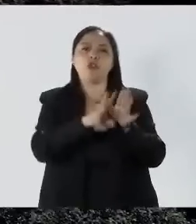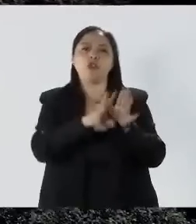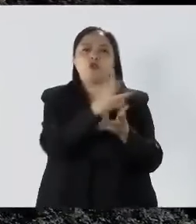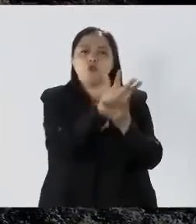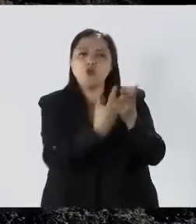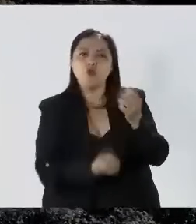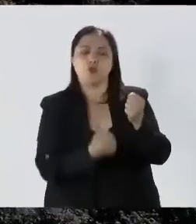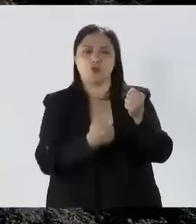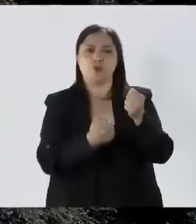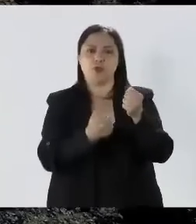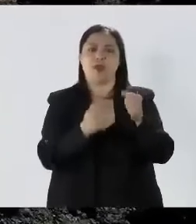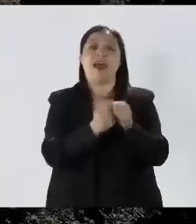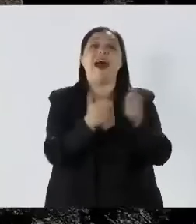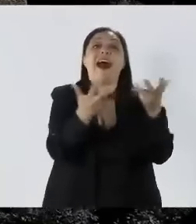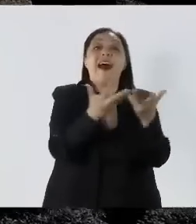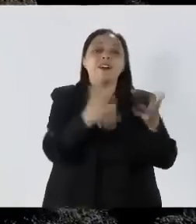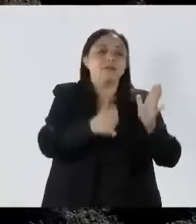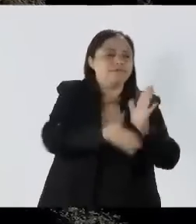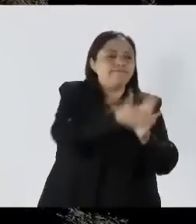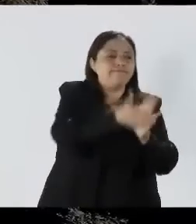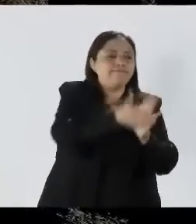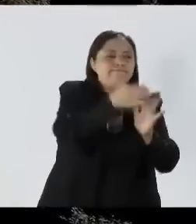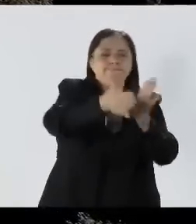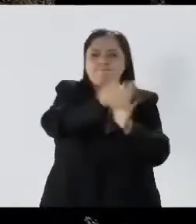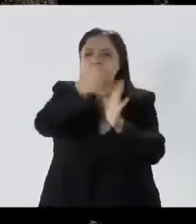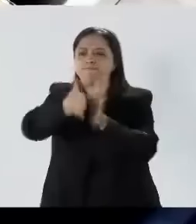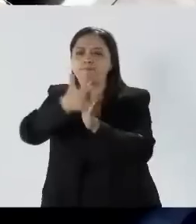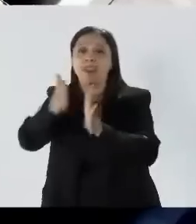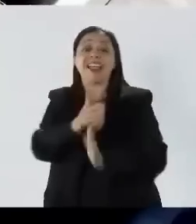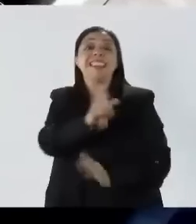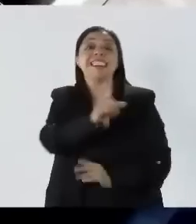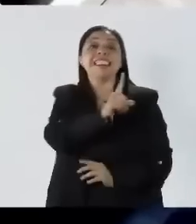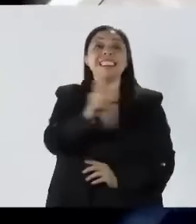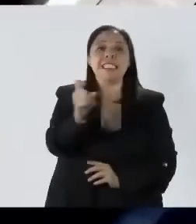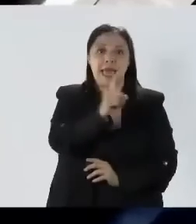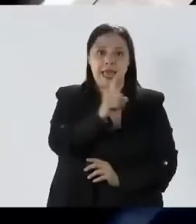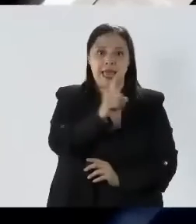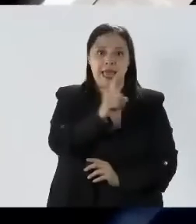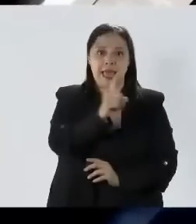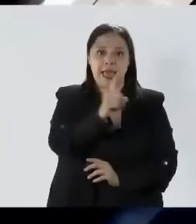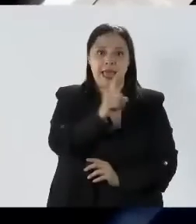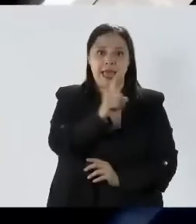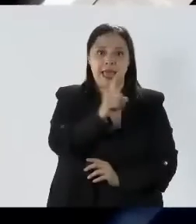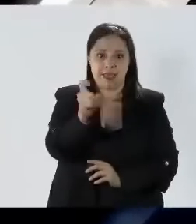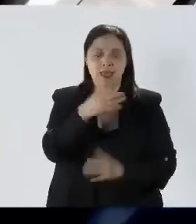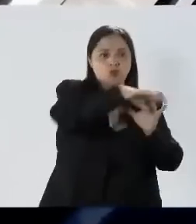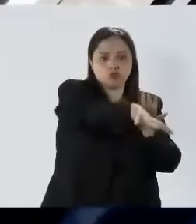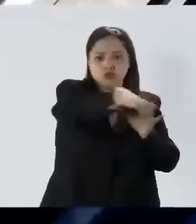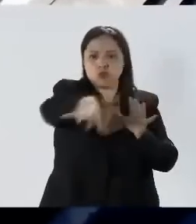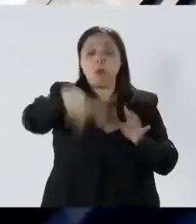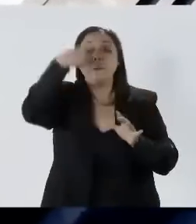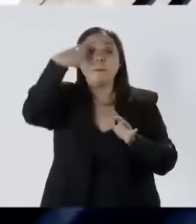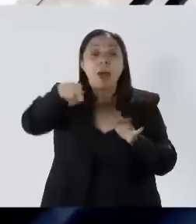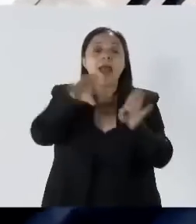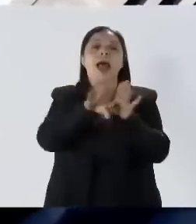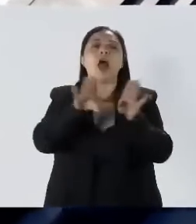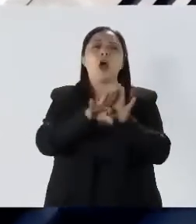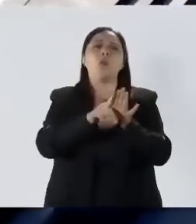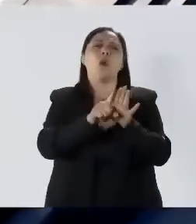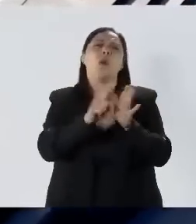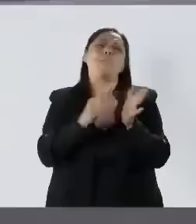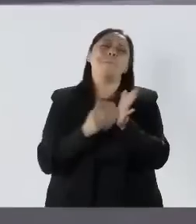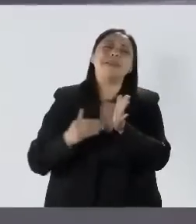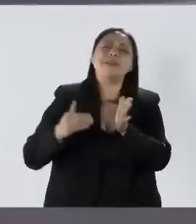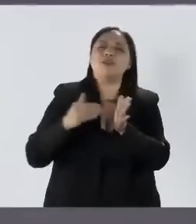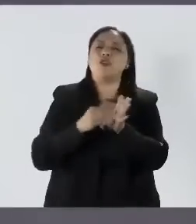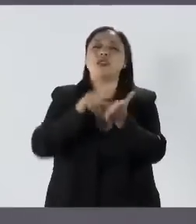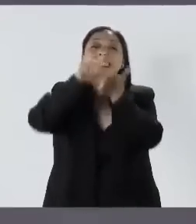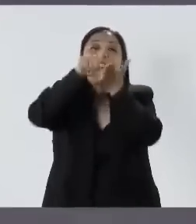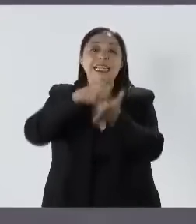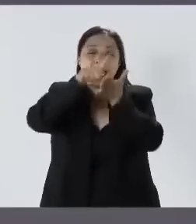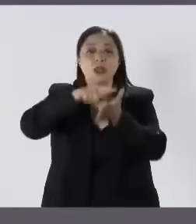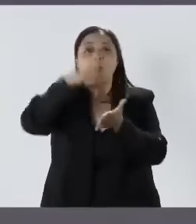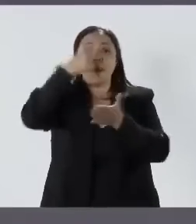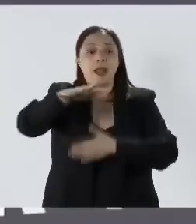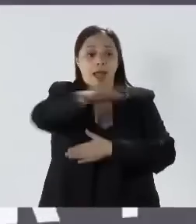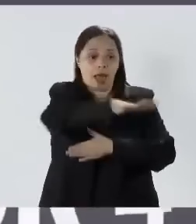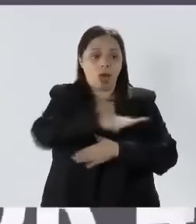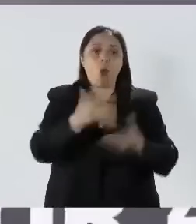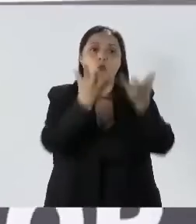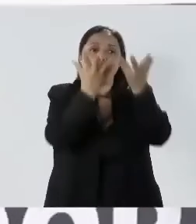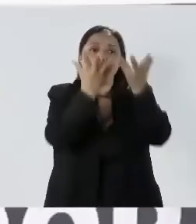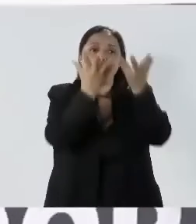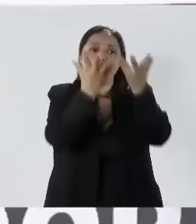obras de alto impacto para dirigir millones de litros de agua al subsuelo vamos a construir y